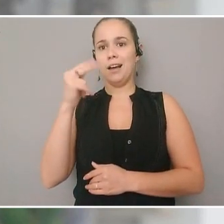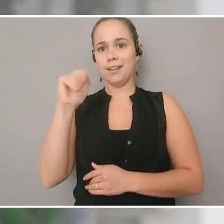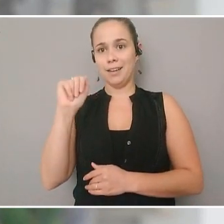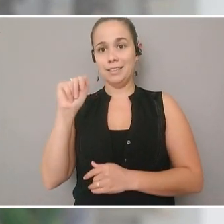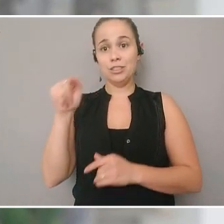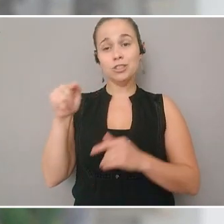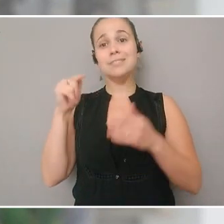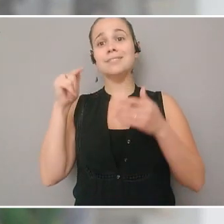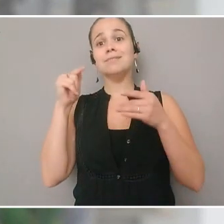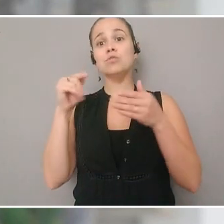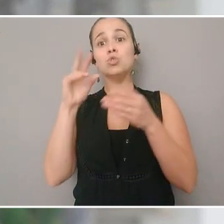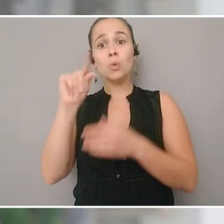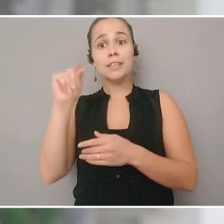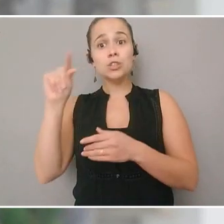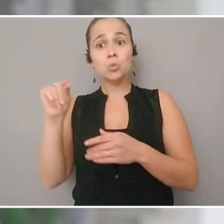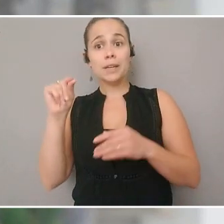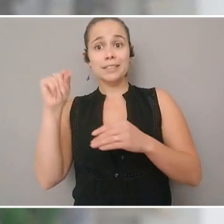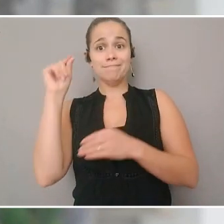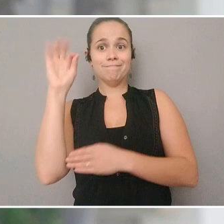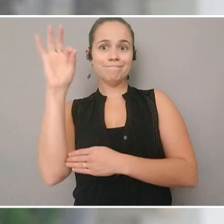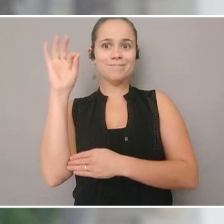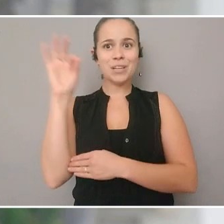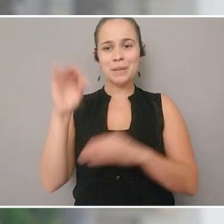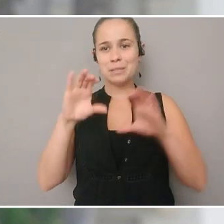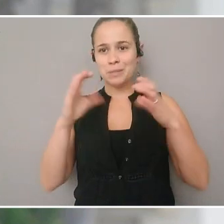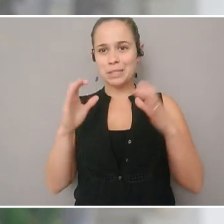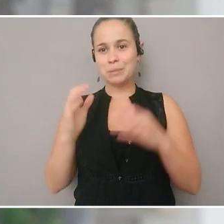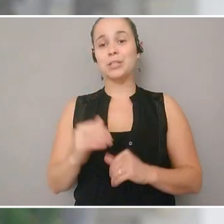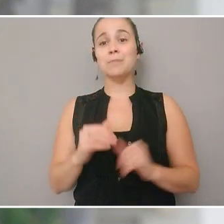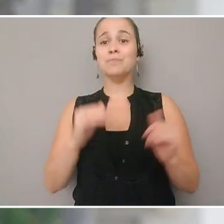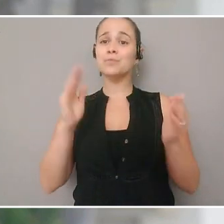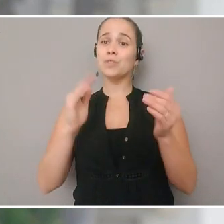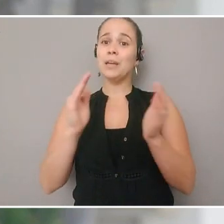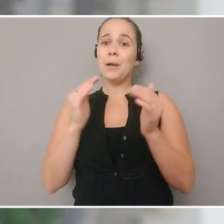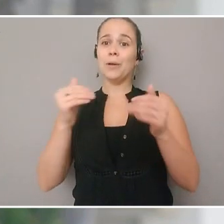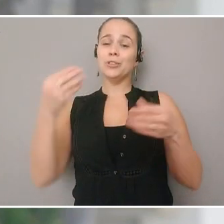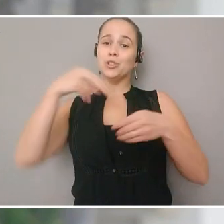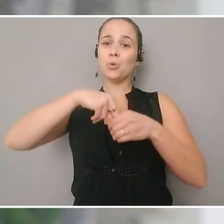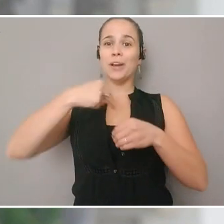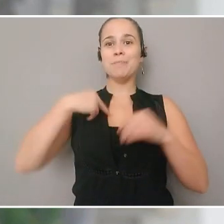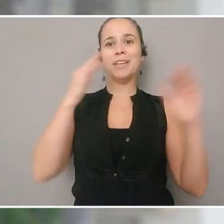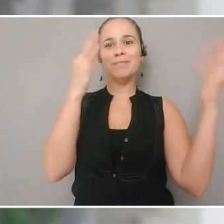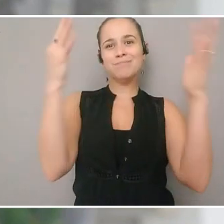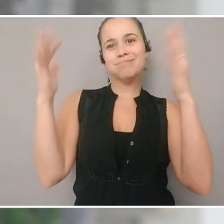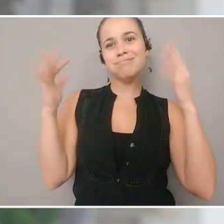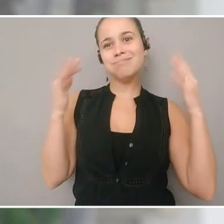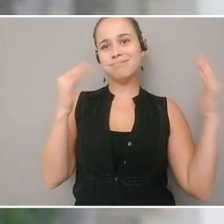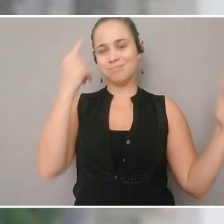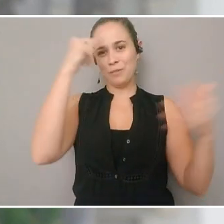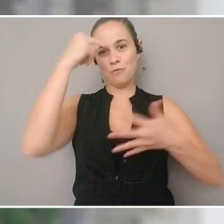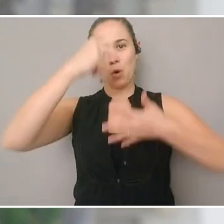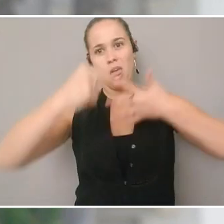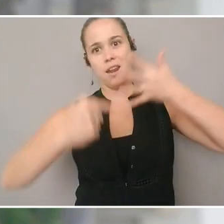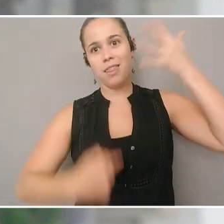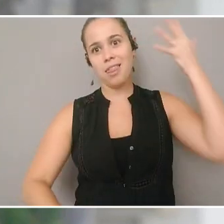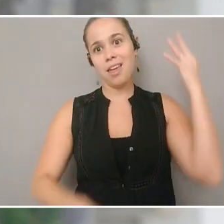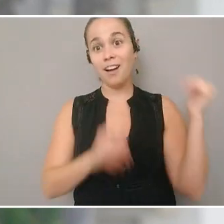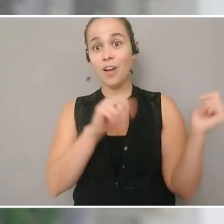para la ceremonia de 2020. Acompáñeme en dar a